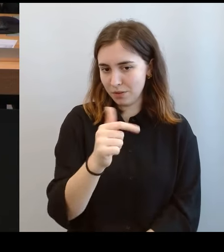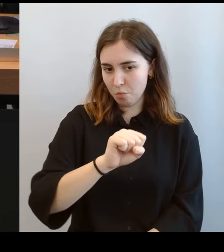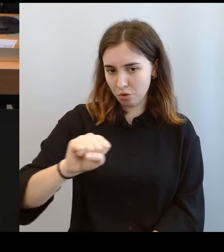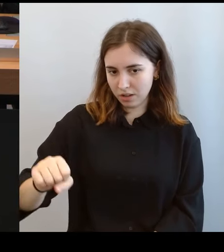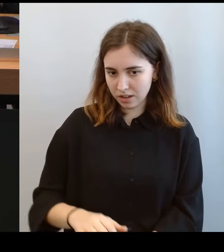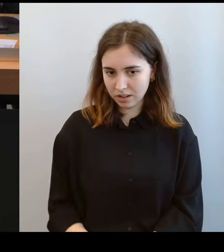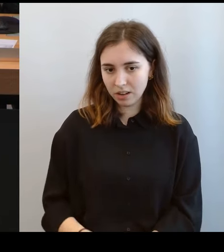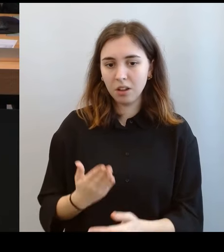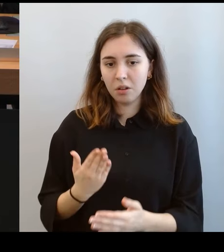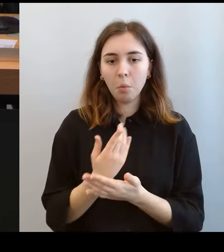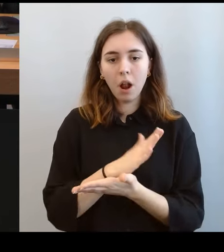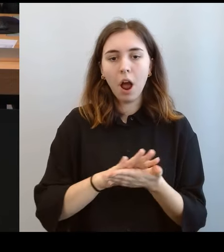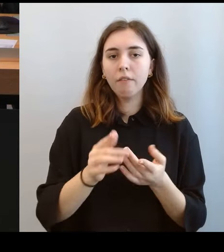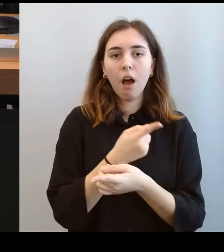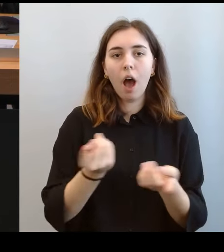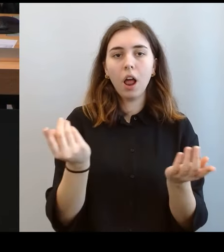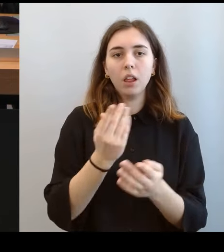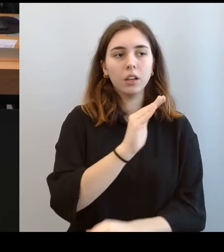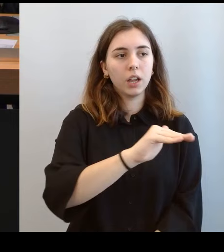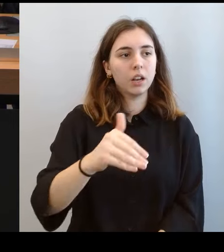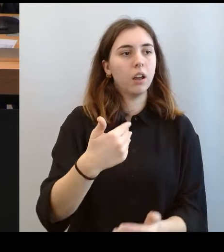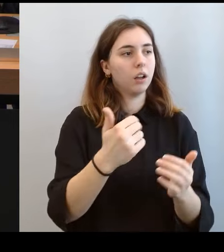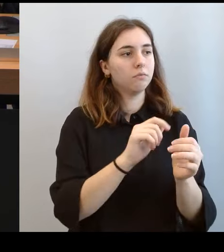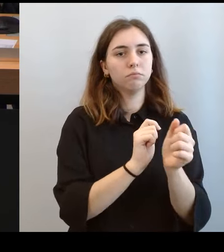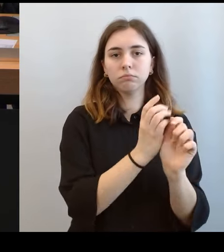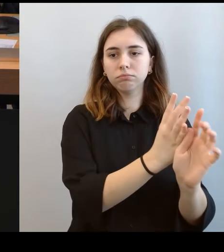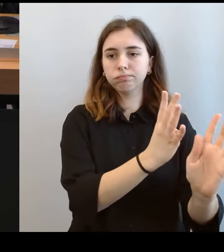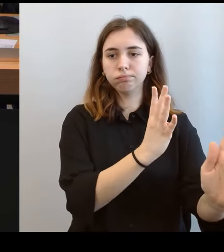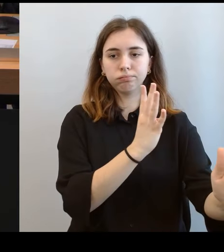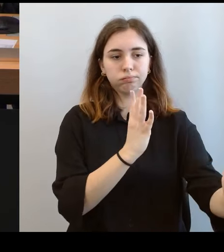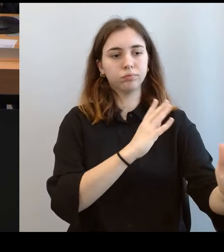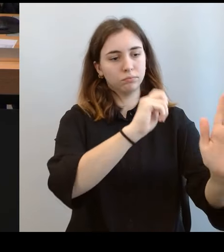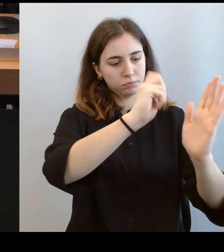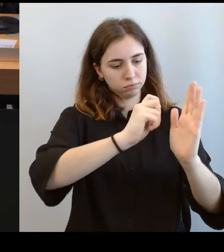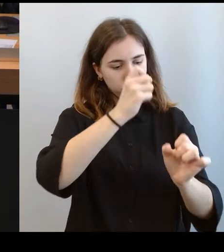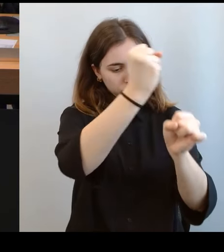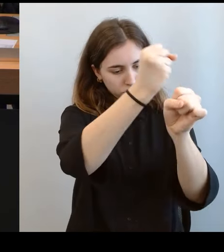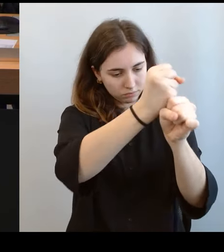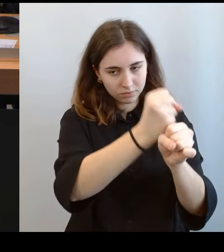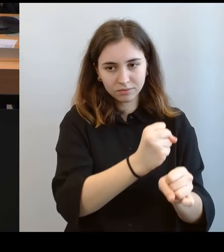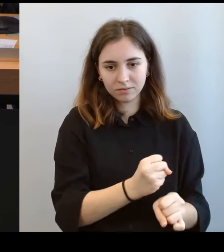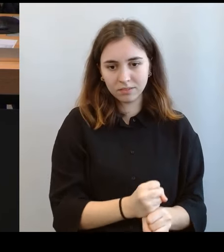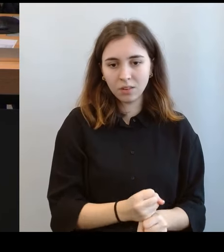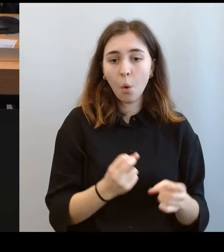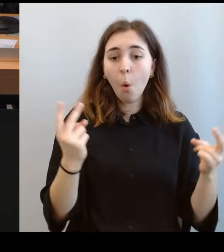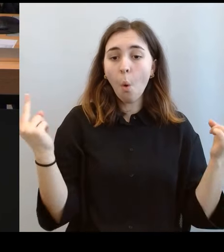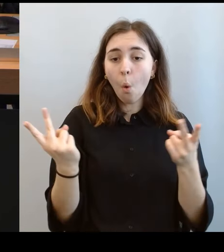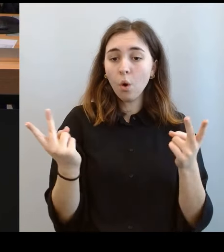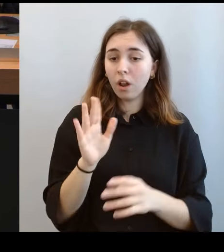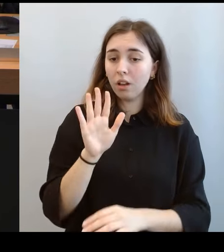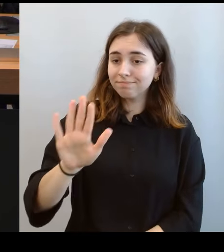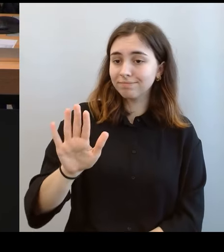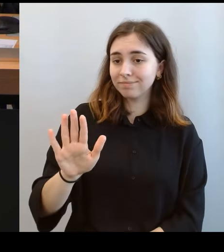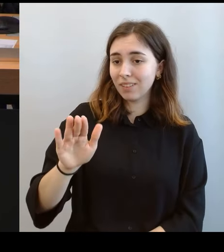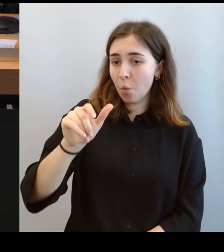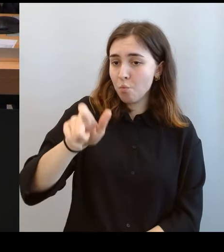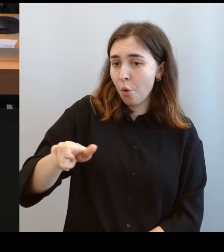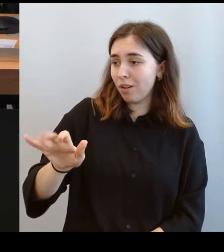des Kindeswohl statt oder das budgetierte Einkommen ist zu gering, als dass ein ausgebildeter Facharzt davon erwartungsgemäß